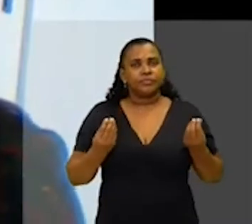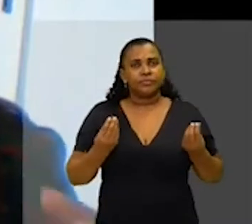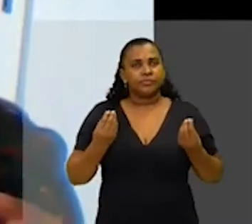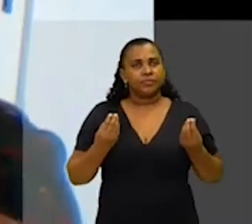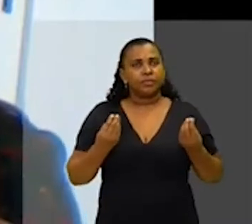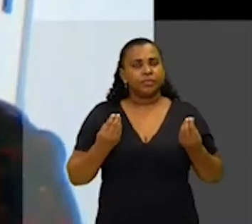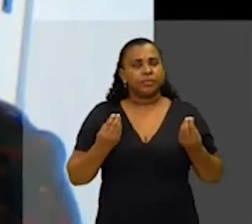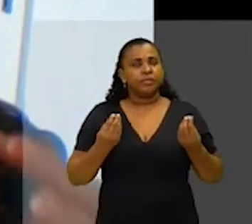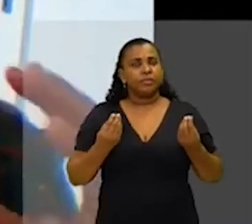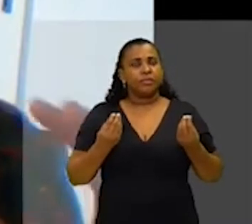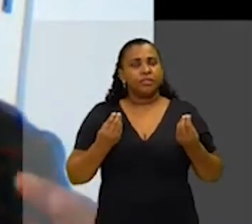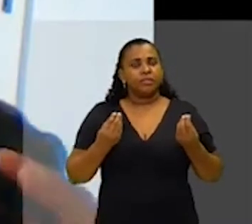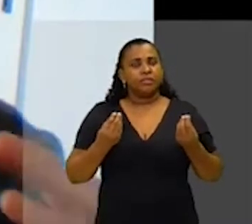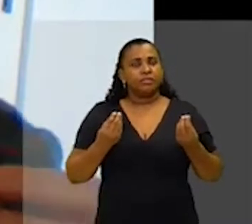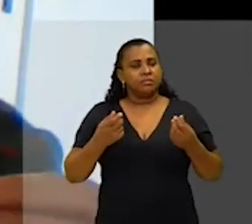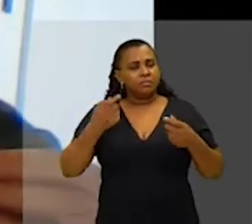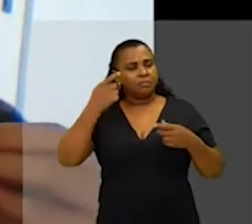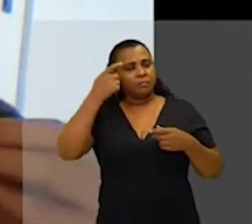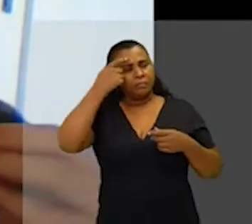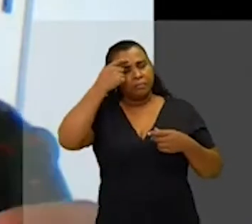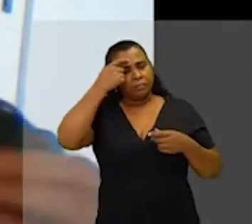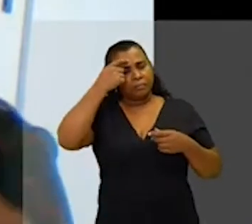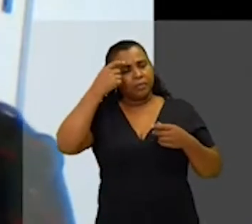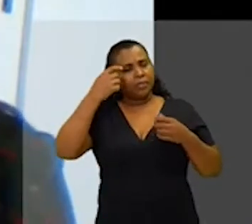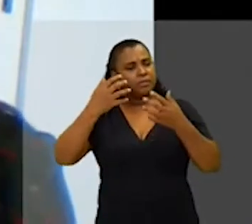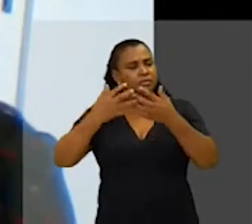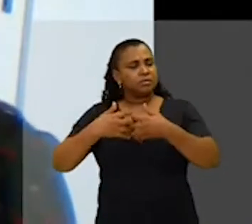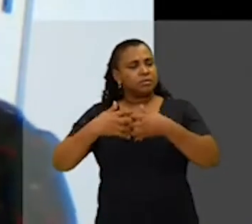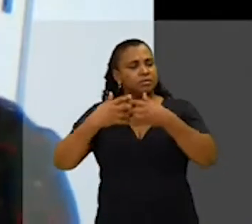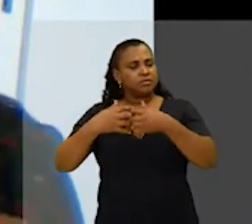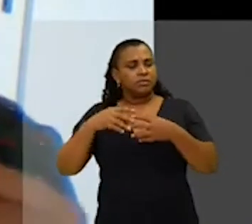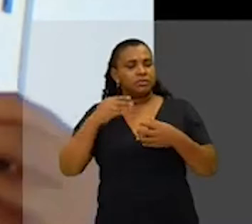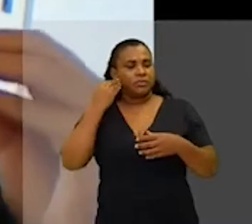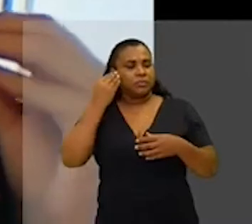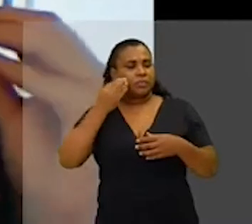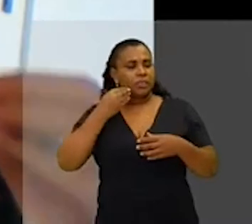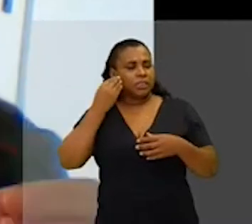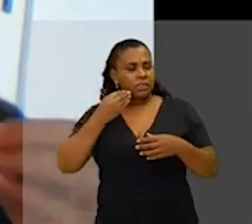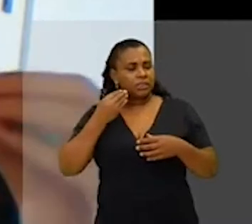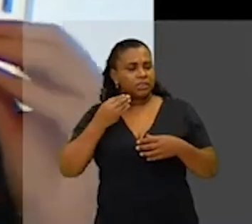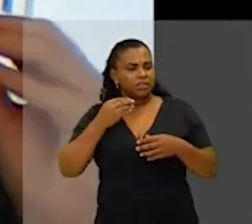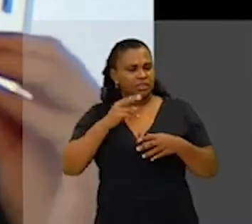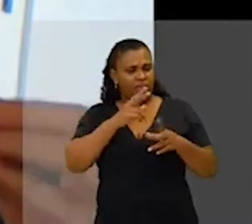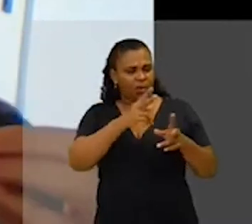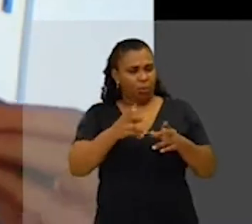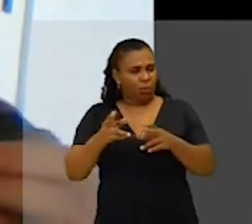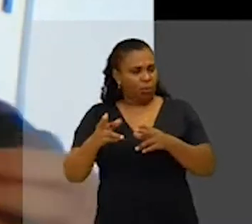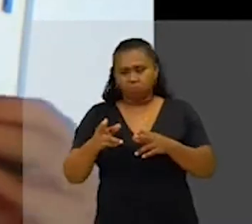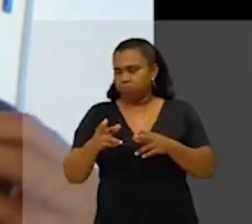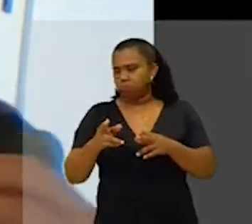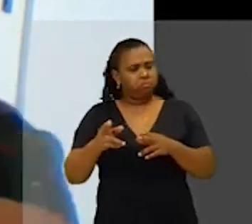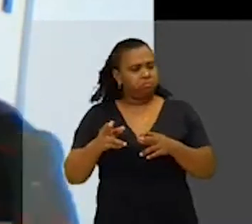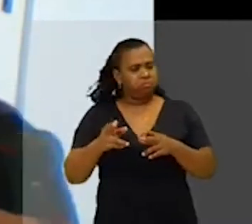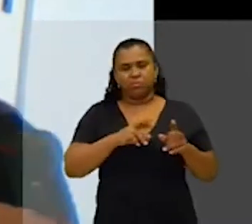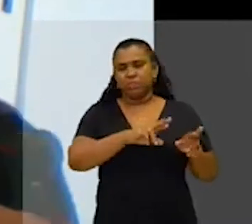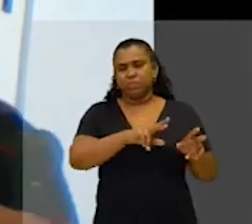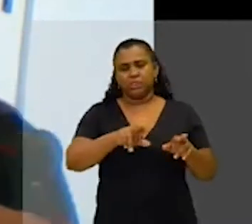um pendente do que a gente está falando de sofrer então a gente tá me atentando aqui a experiência